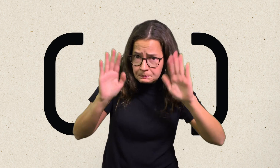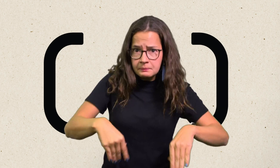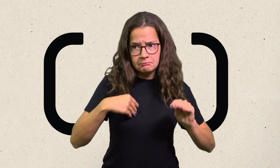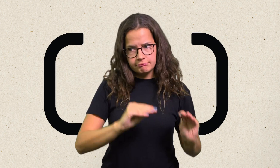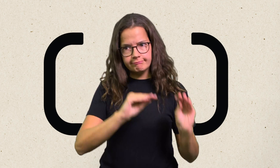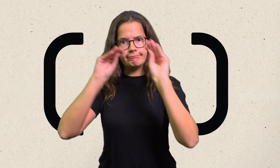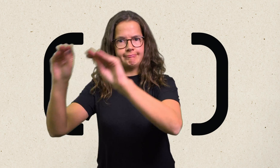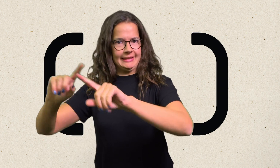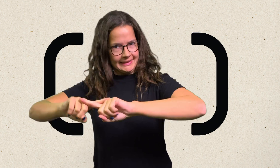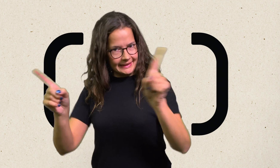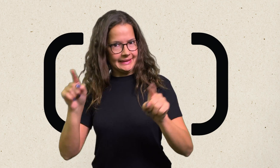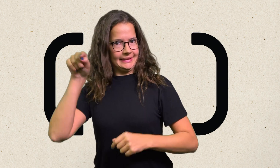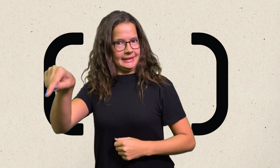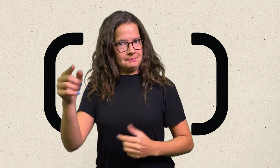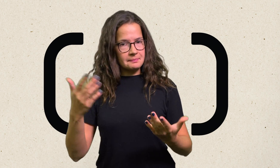Tak se prostě přestěhuji jinam.